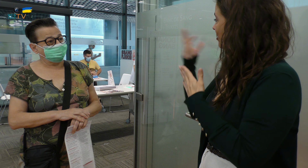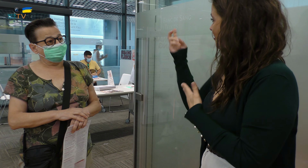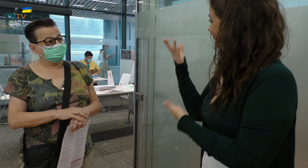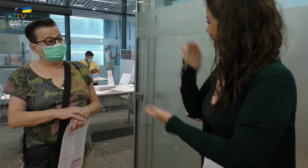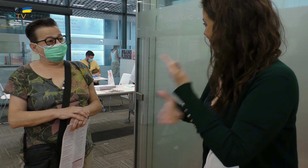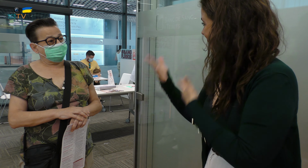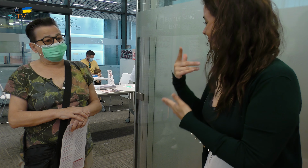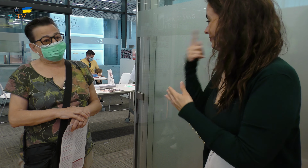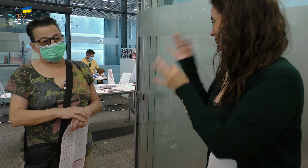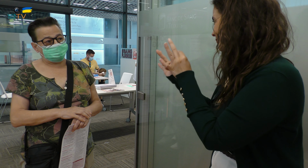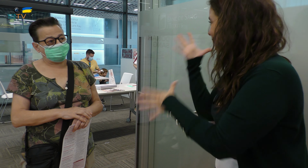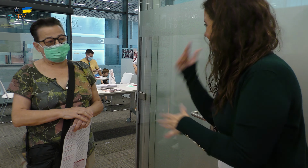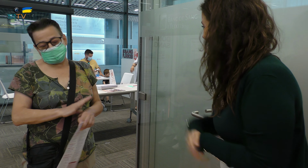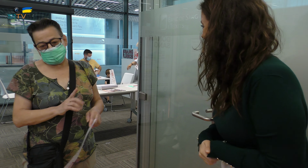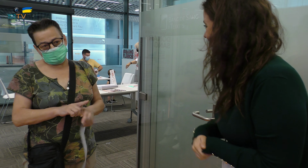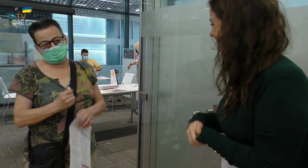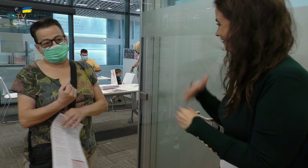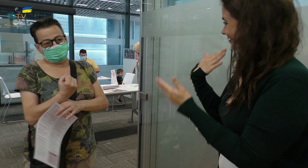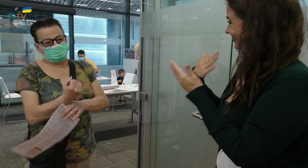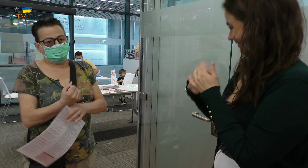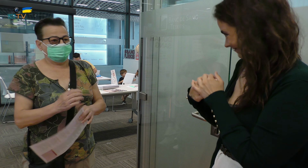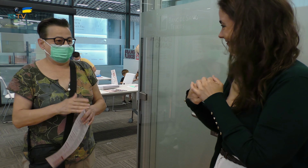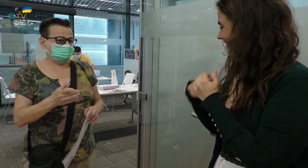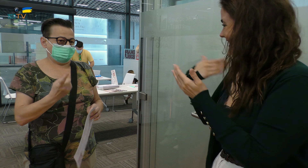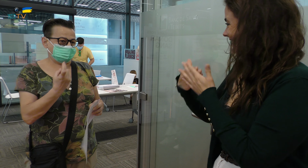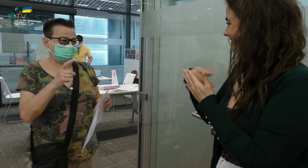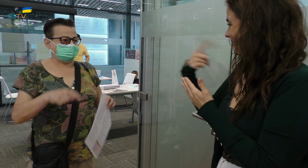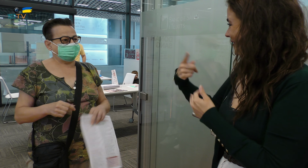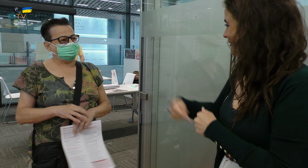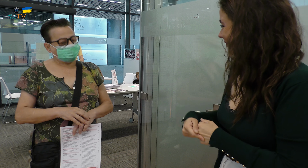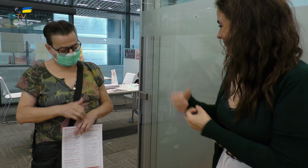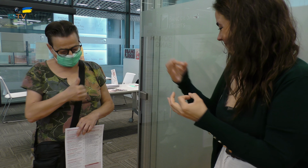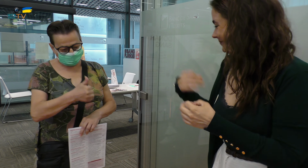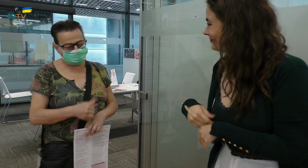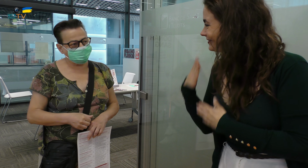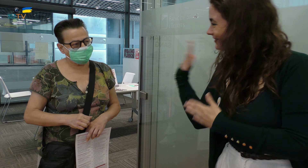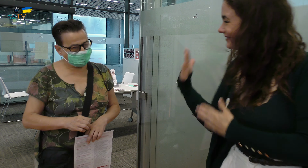Doncs gràcies per venir i col·laborar. Que vagi bé. - I tant, s’ha de col·laborar i recolzar si hi ha necessitat.